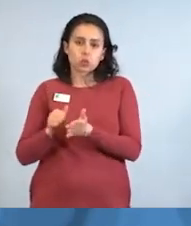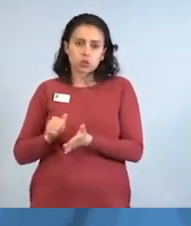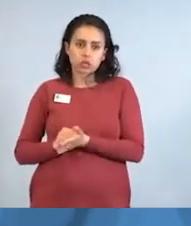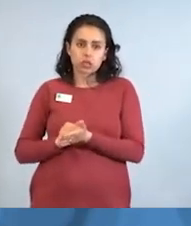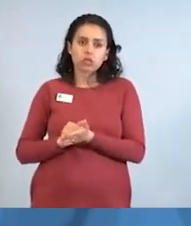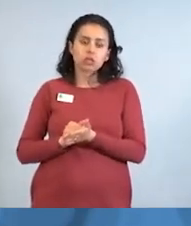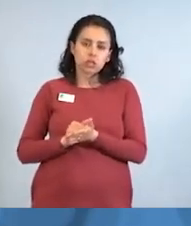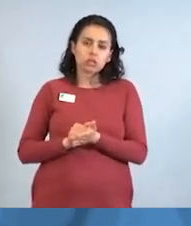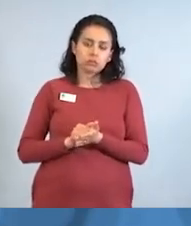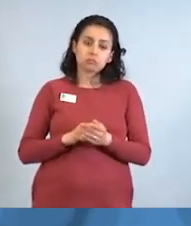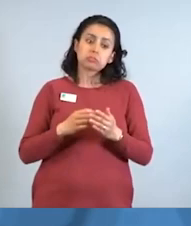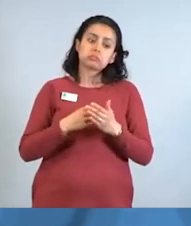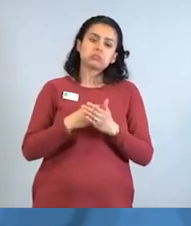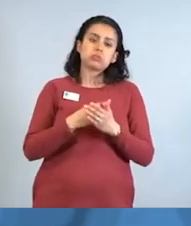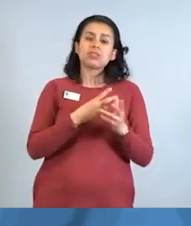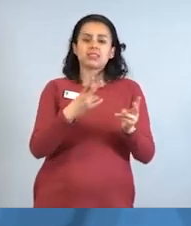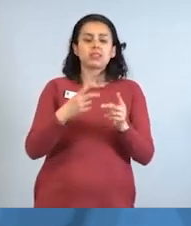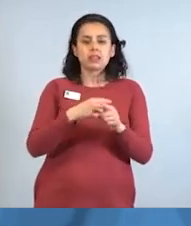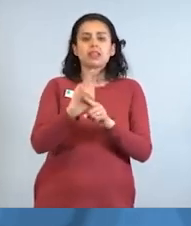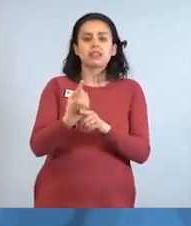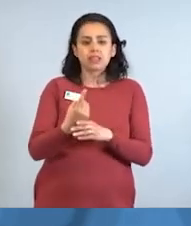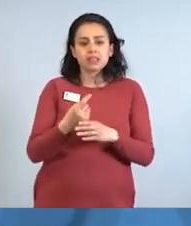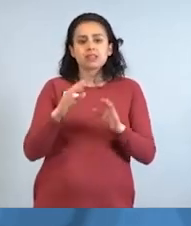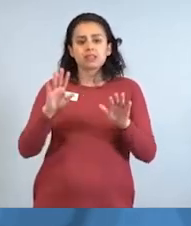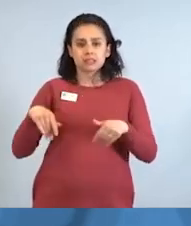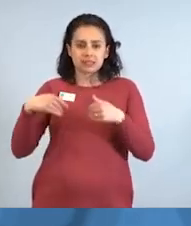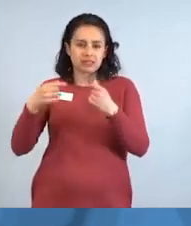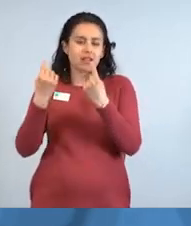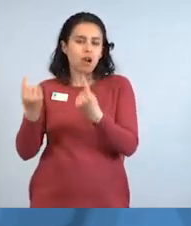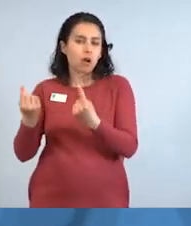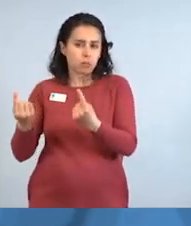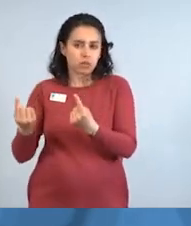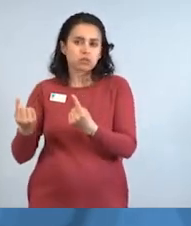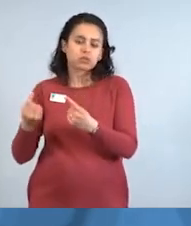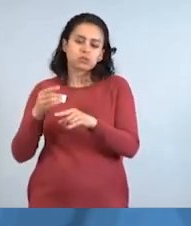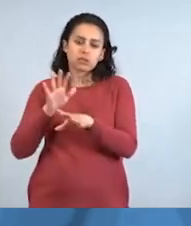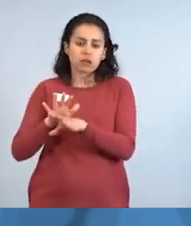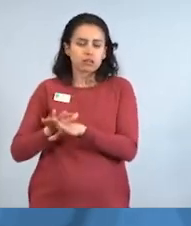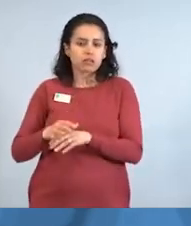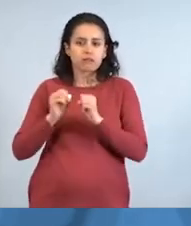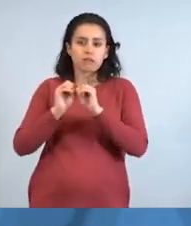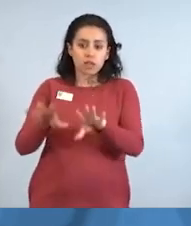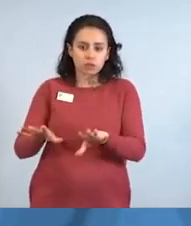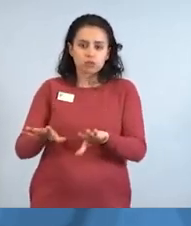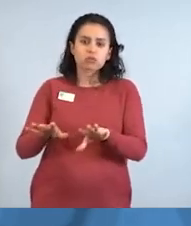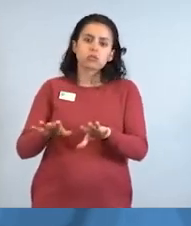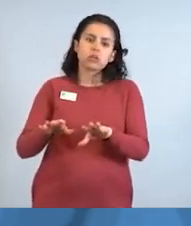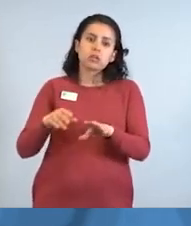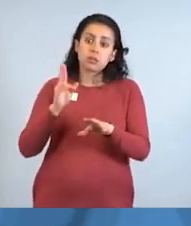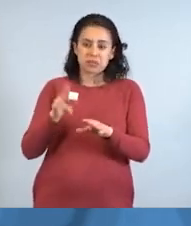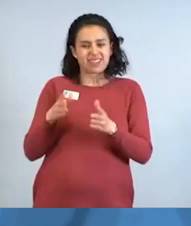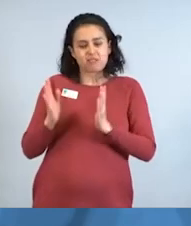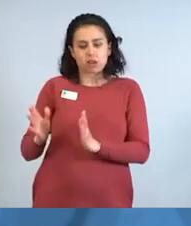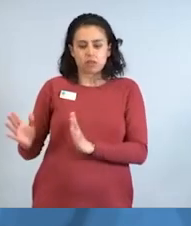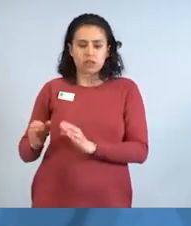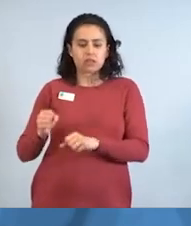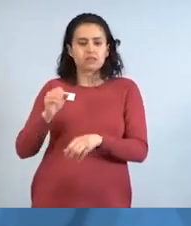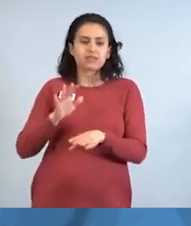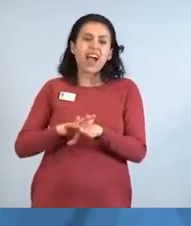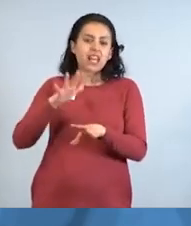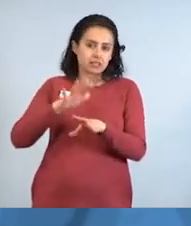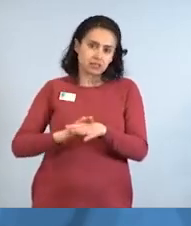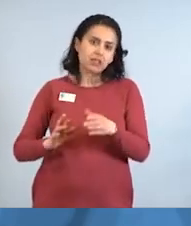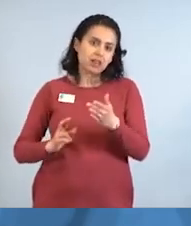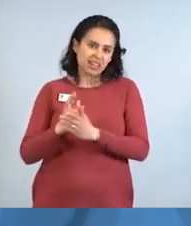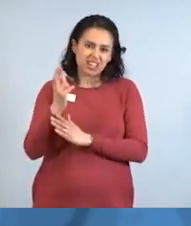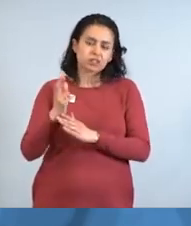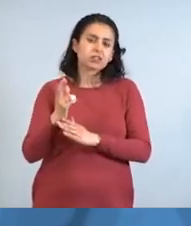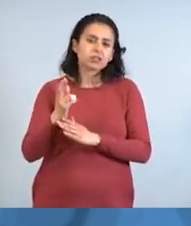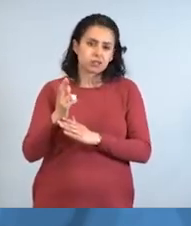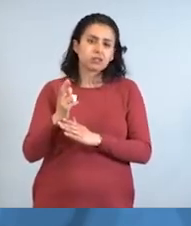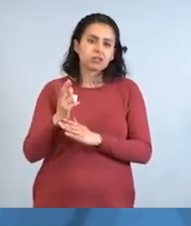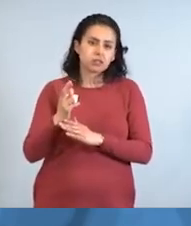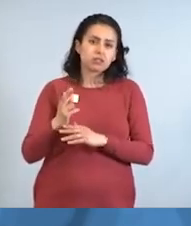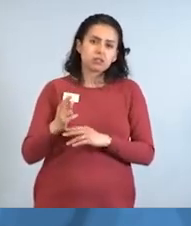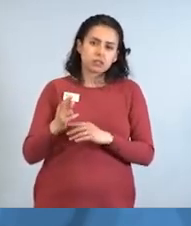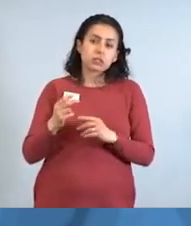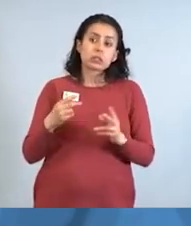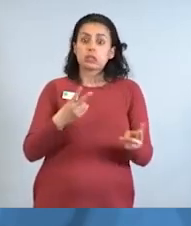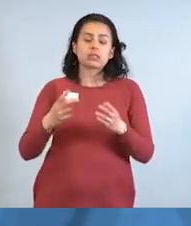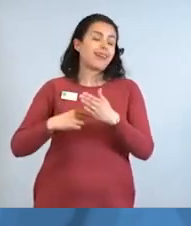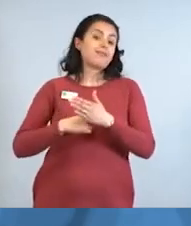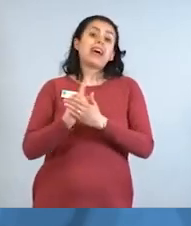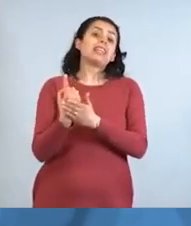Sitten harvinaisia haittavaikutuksia, joita on tullut ja nimenomaan vakavia, allergiset reaktiot tulevat kyllä melkolailla välittömästi.